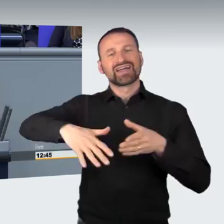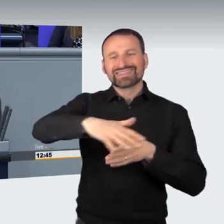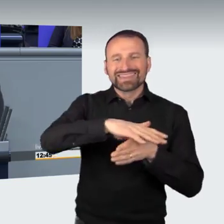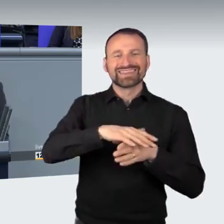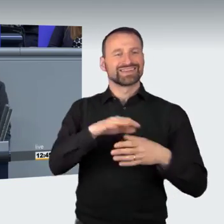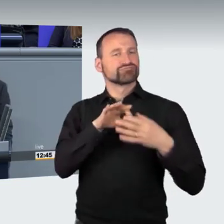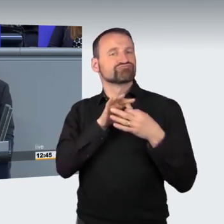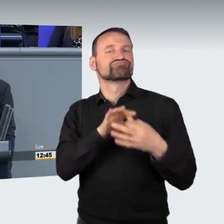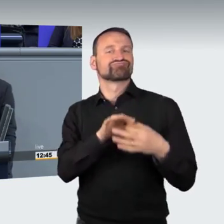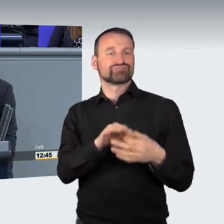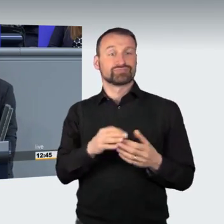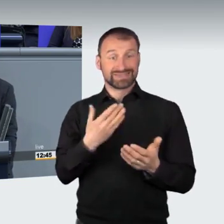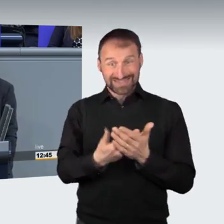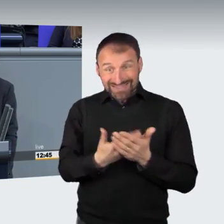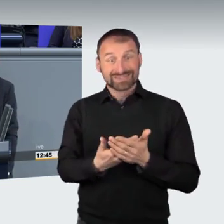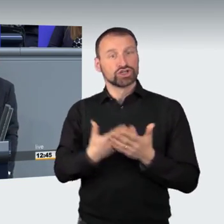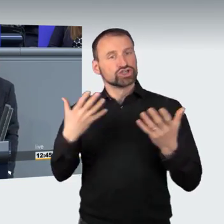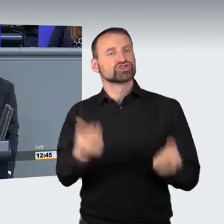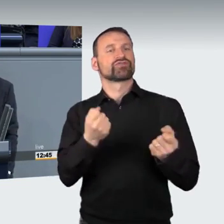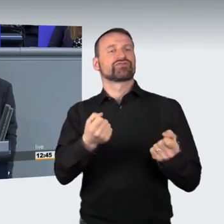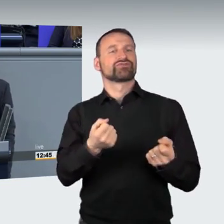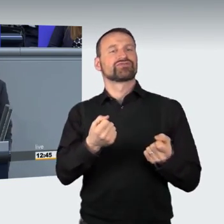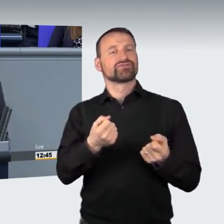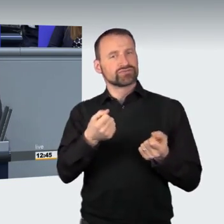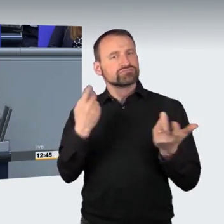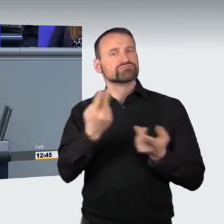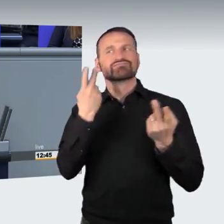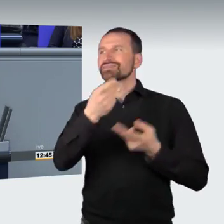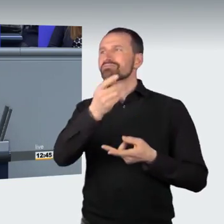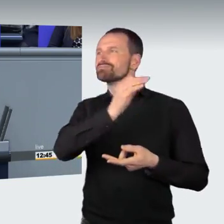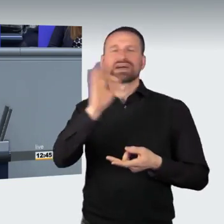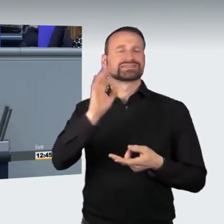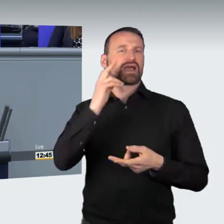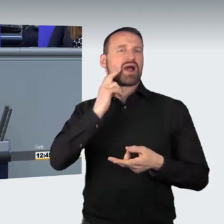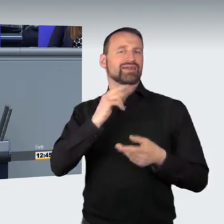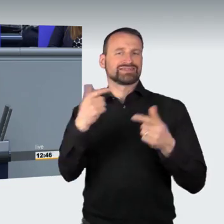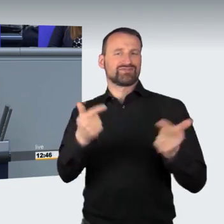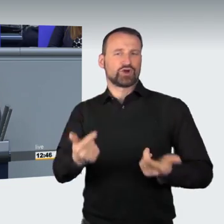(Applaus) Wir sind uns einig, dass wir jährlich zwischen 350 000